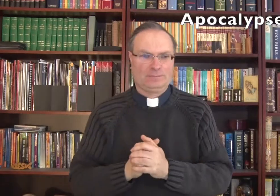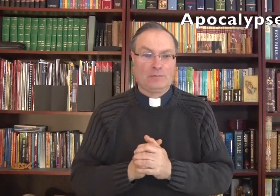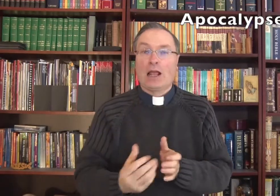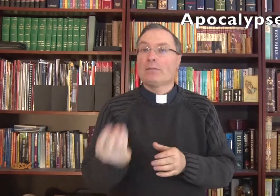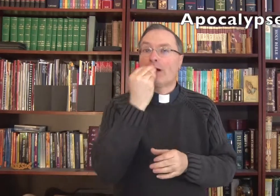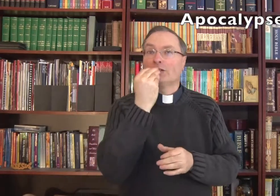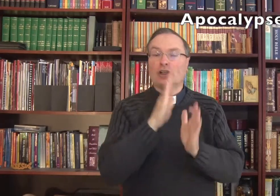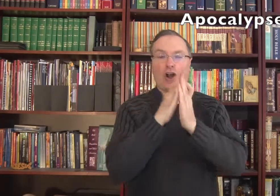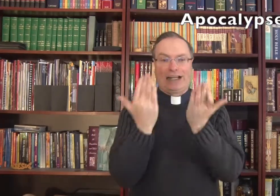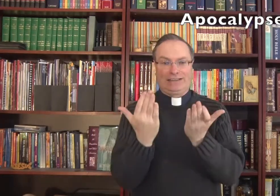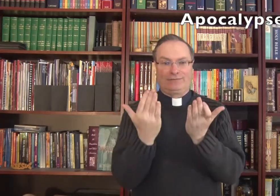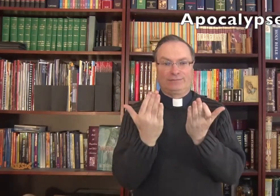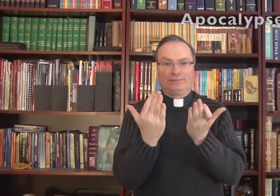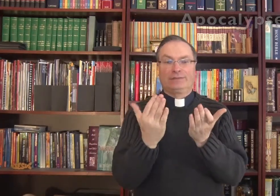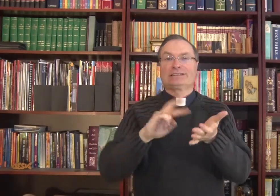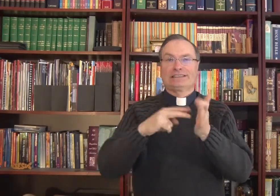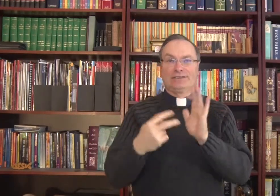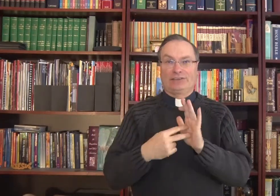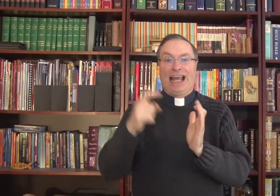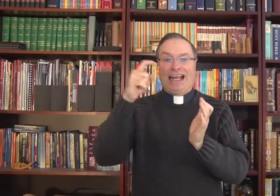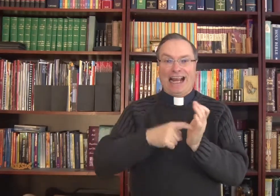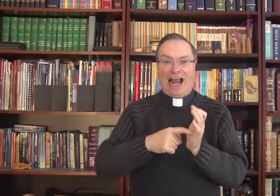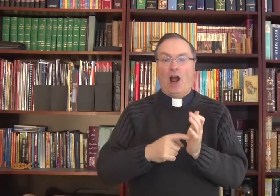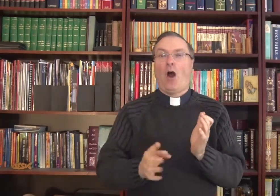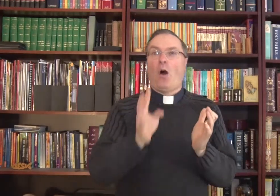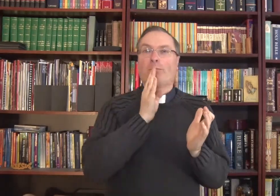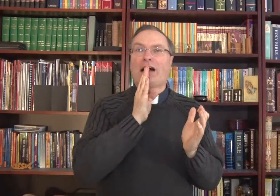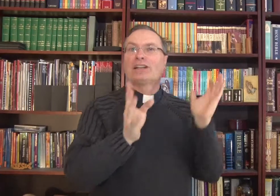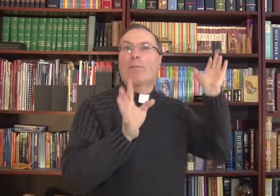Manger le livre signifie que quand on mange